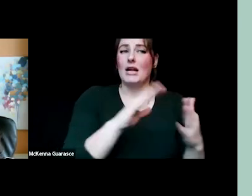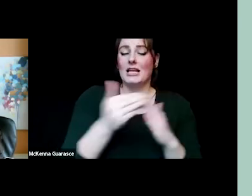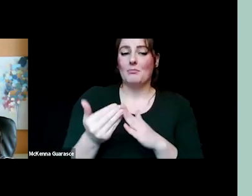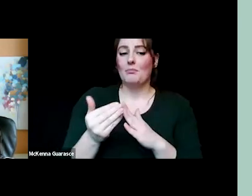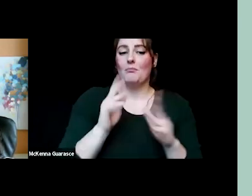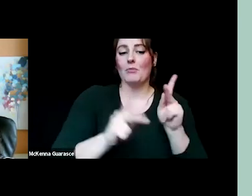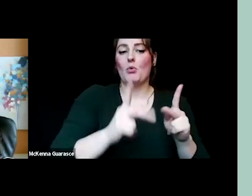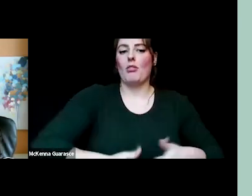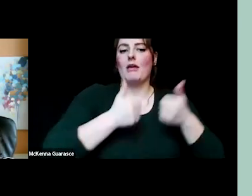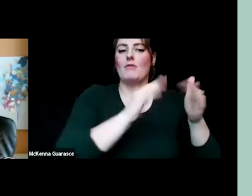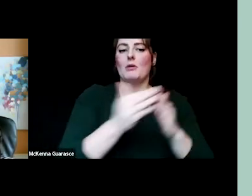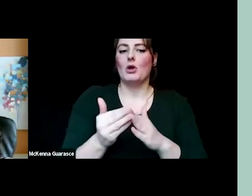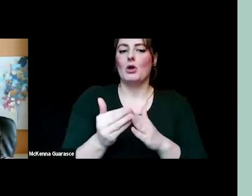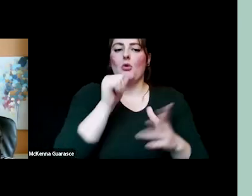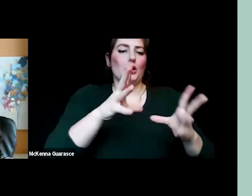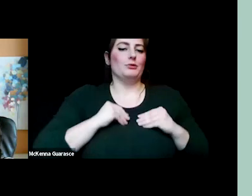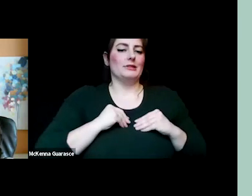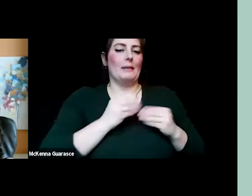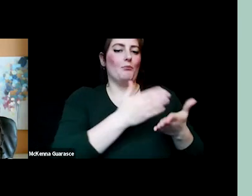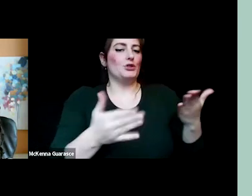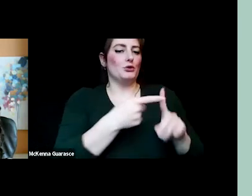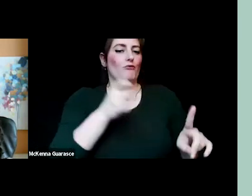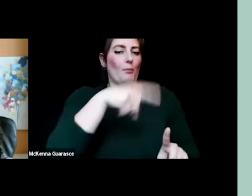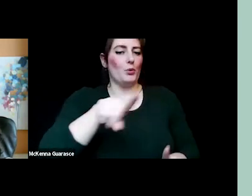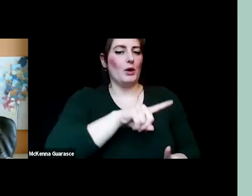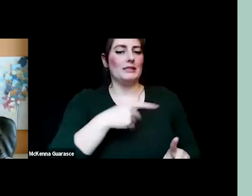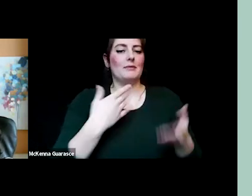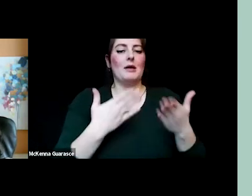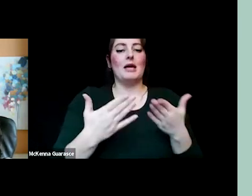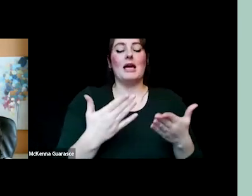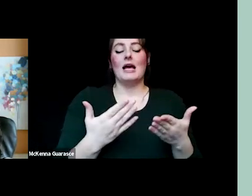en especial si le temen a la reacción de los gestores de sus viviendas.